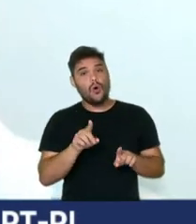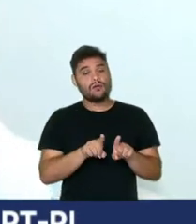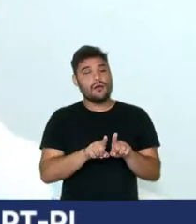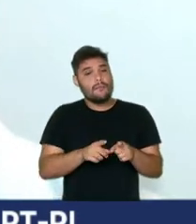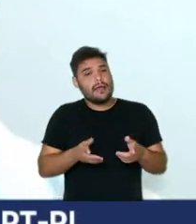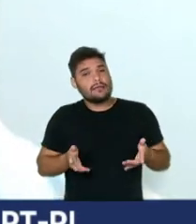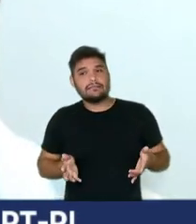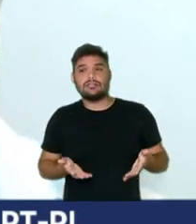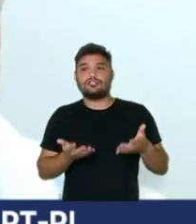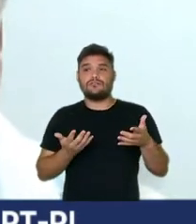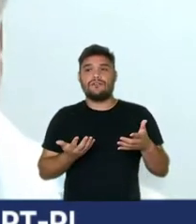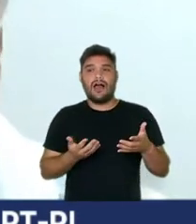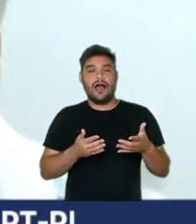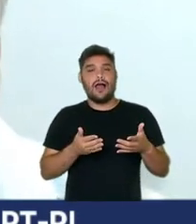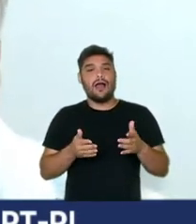QUE PARTICIPAM ATIVAMENTO DAS PRODUÇÕES CULTURAIS, E